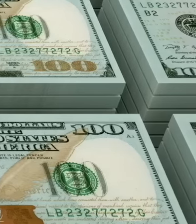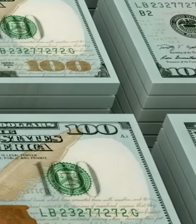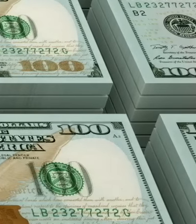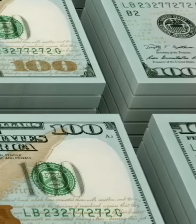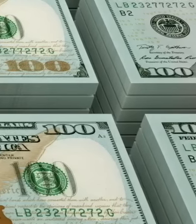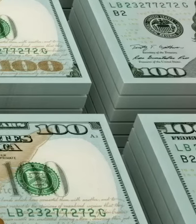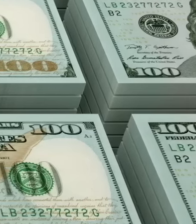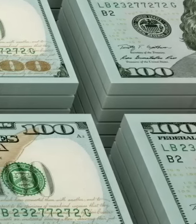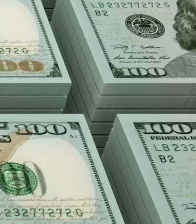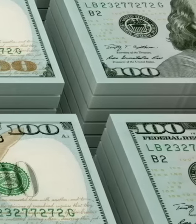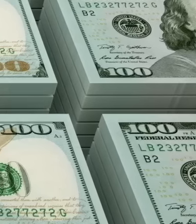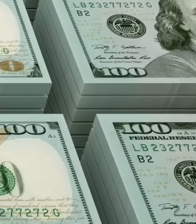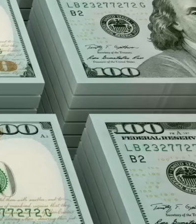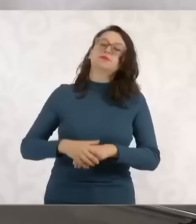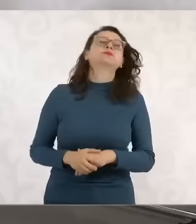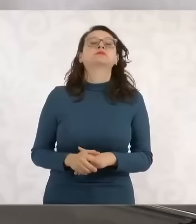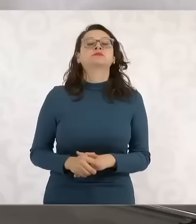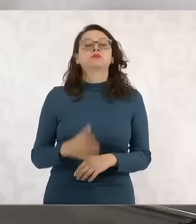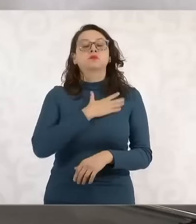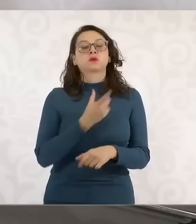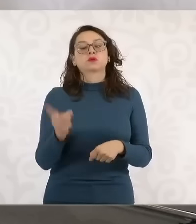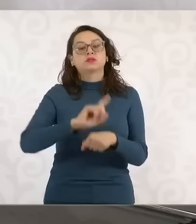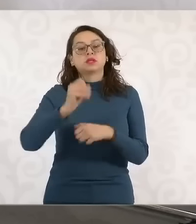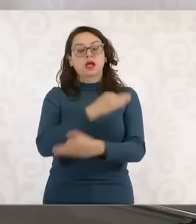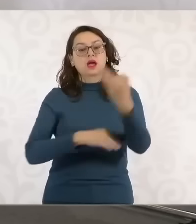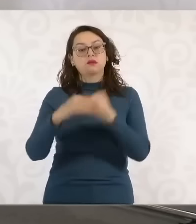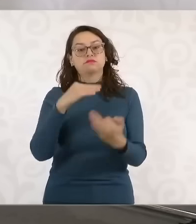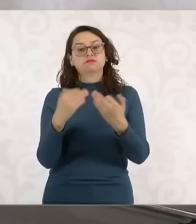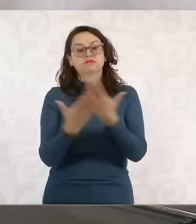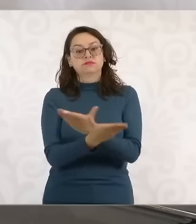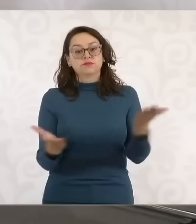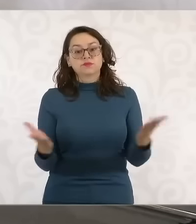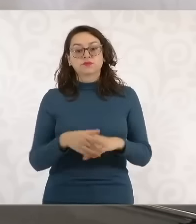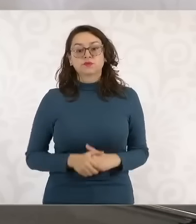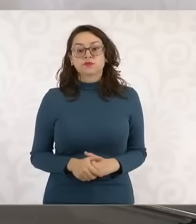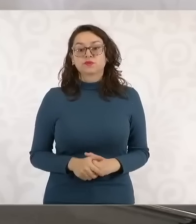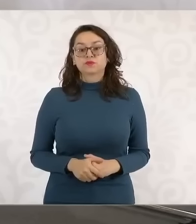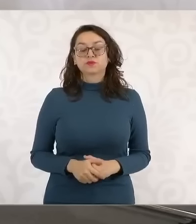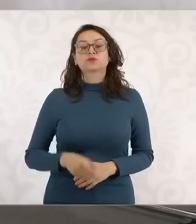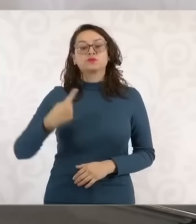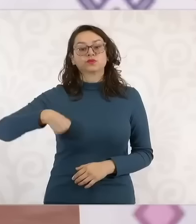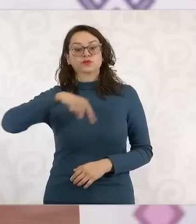de dólares. No es una apuesta a corto plazo, es un plan estratégico a desplegarse a lo largo de los